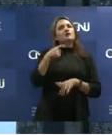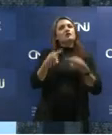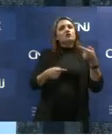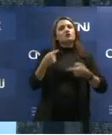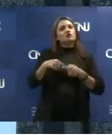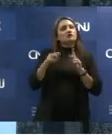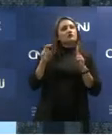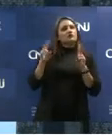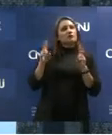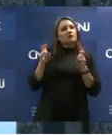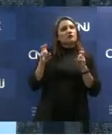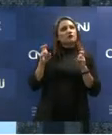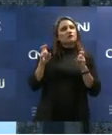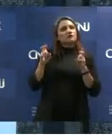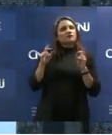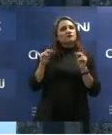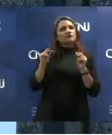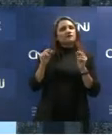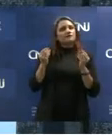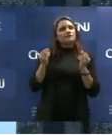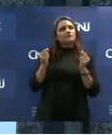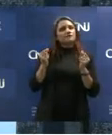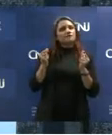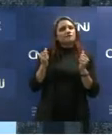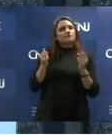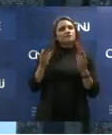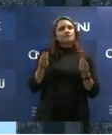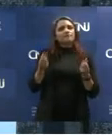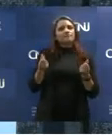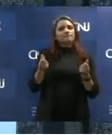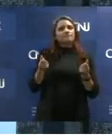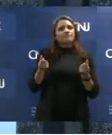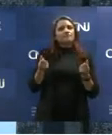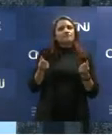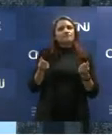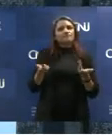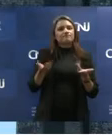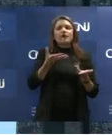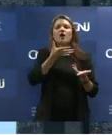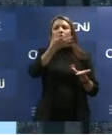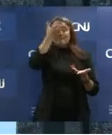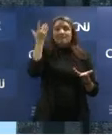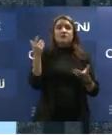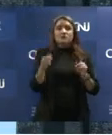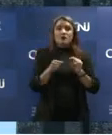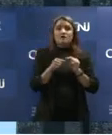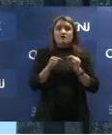de um colega que fez uma videoconferência com os advogados e votou de longe.